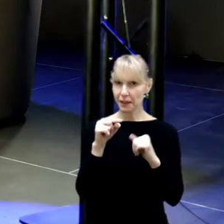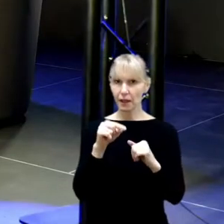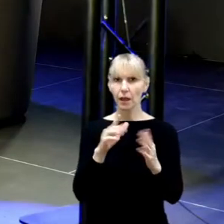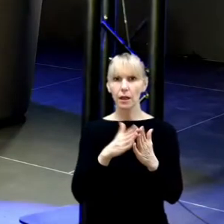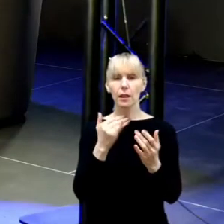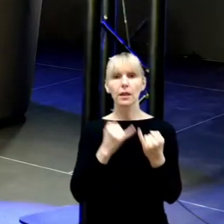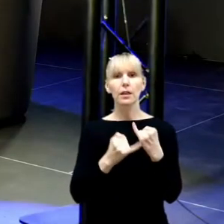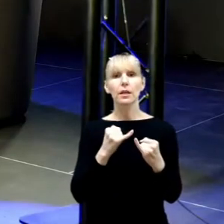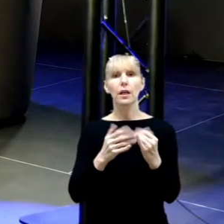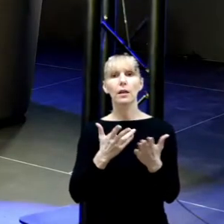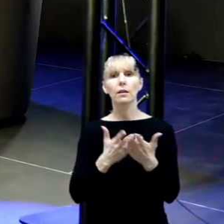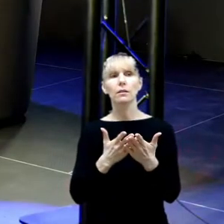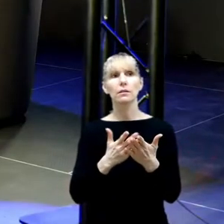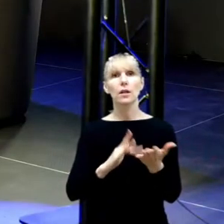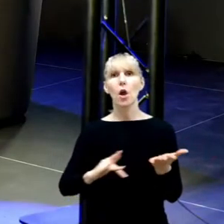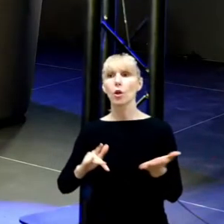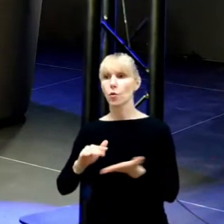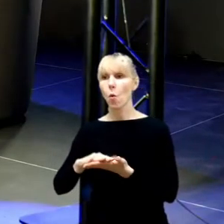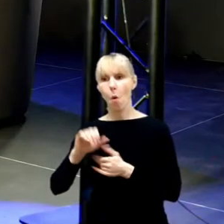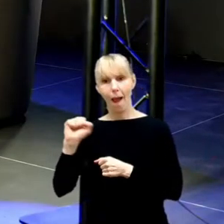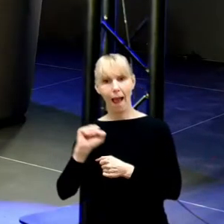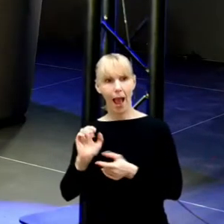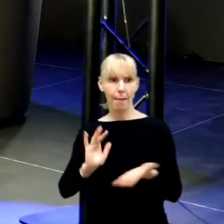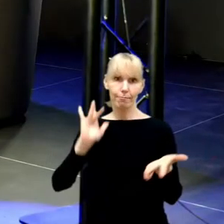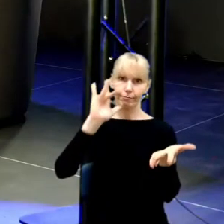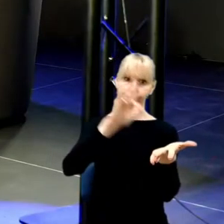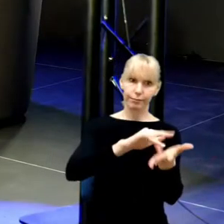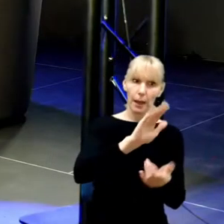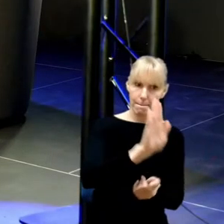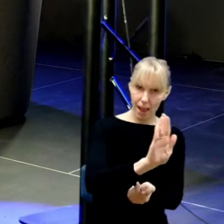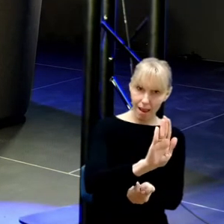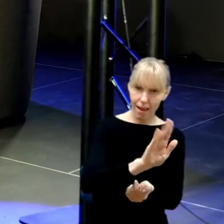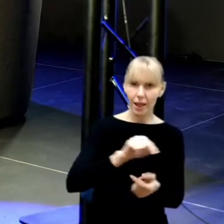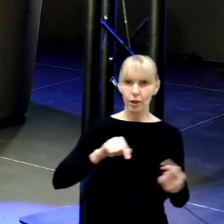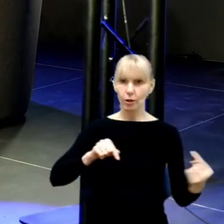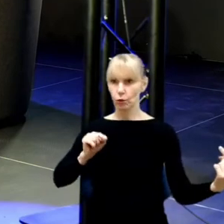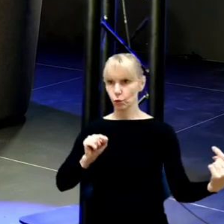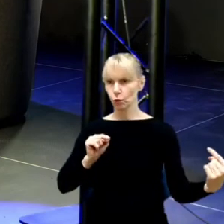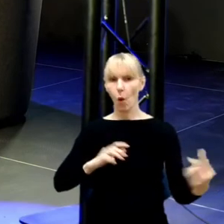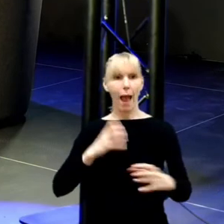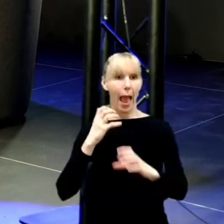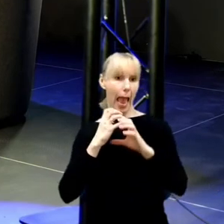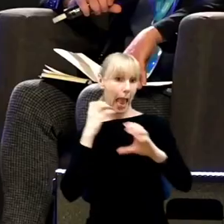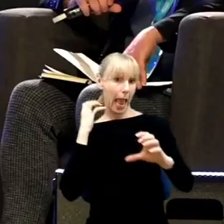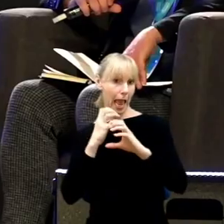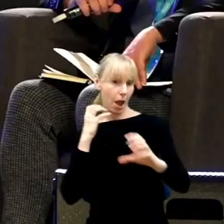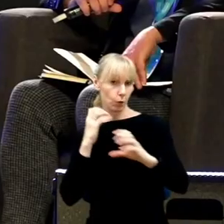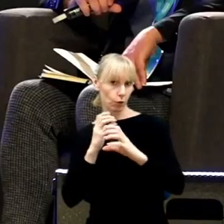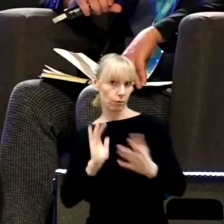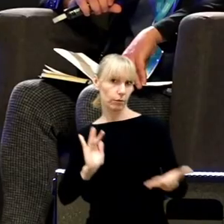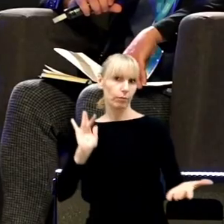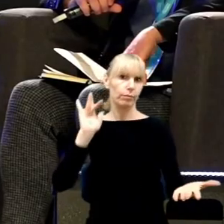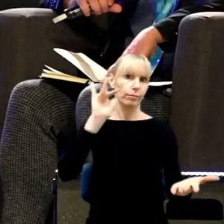z punktu A z punktu B, to zapewnimy im autobus, a nie rozdamy mercedesy.